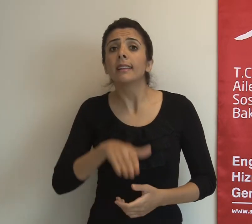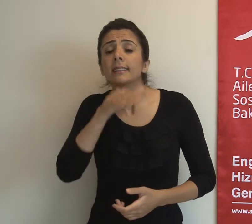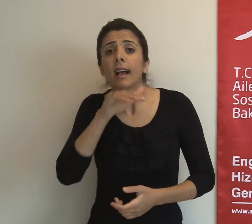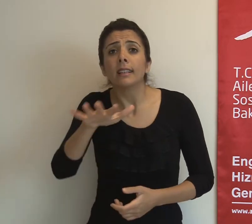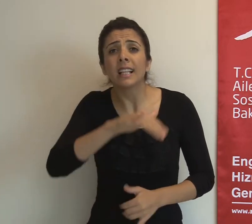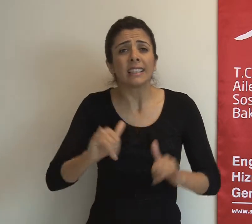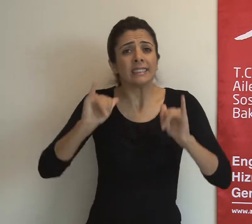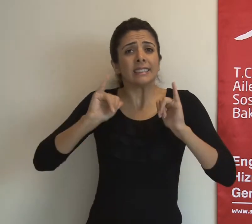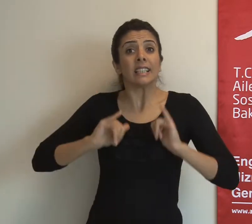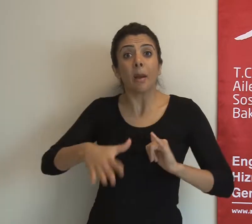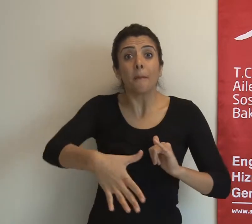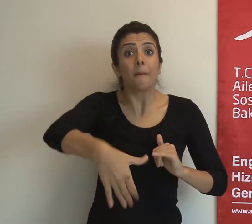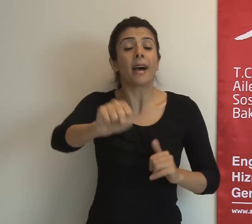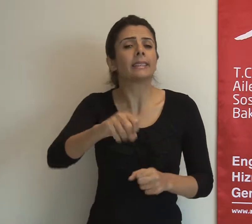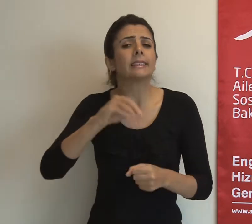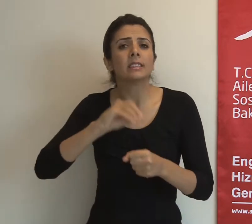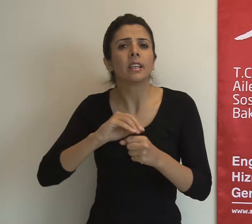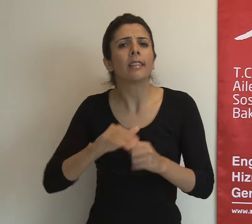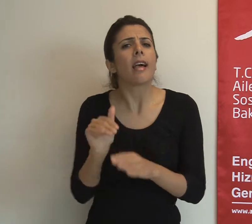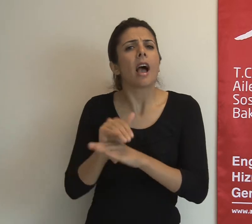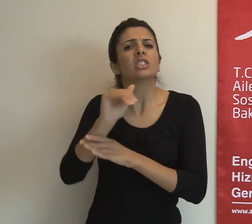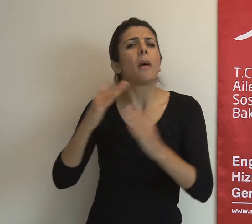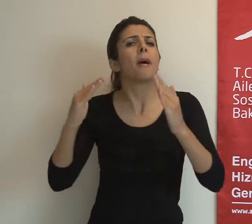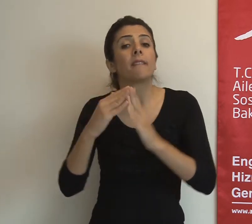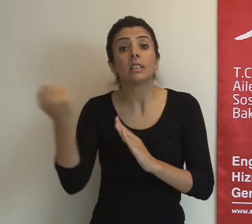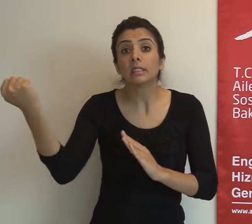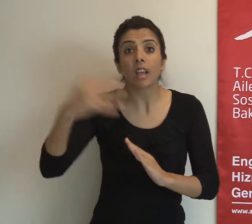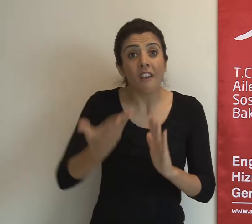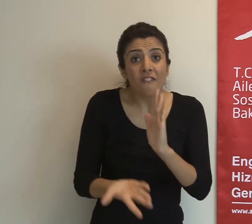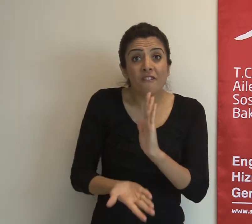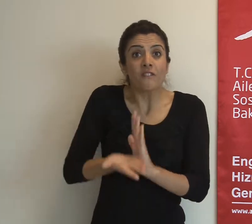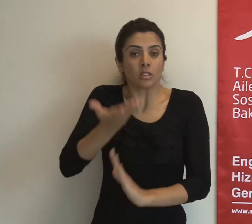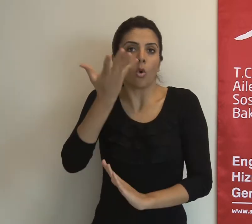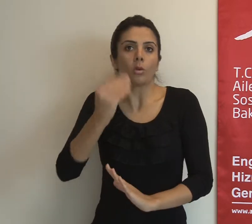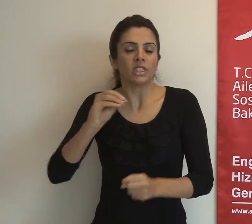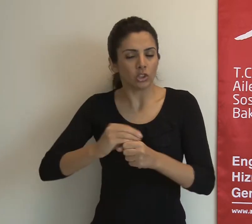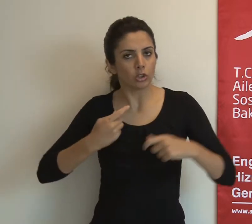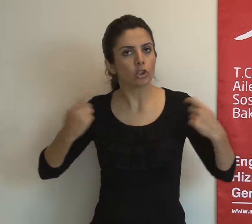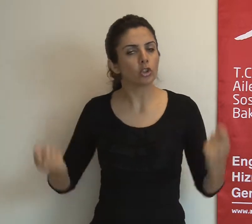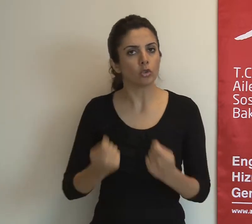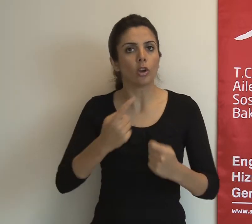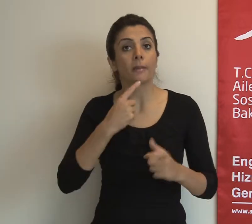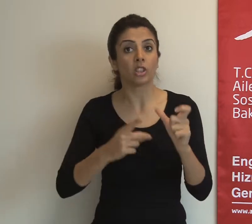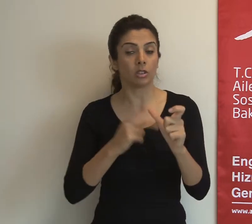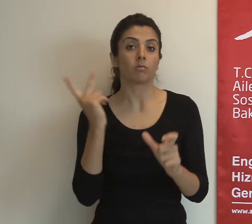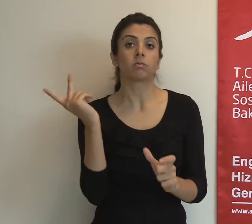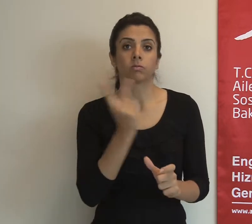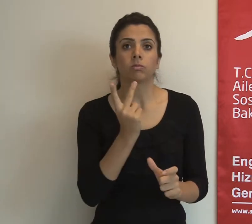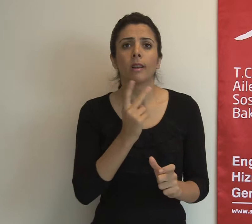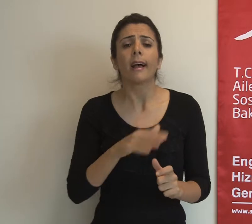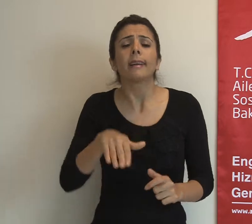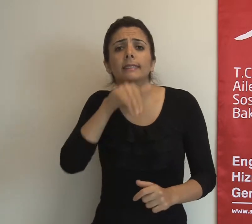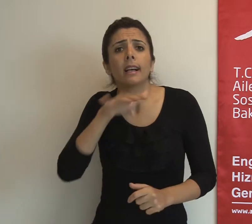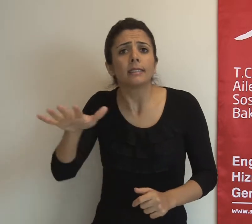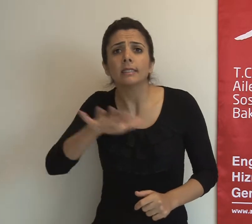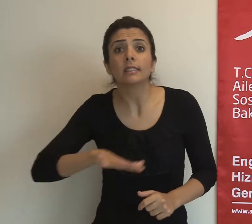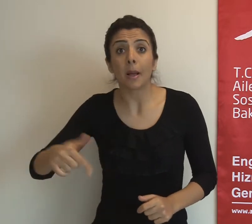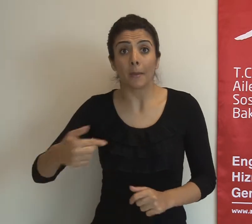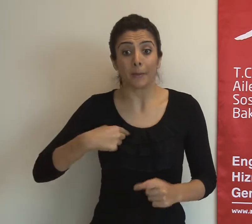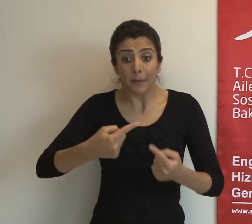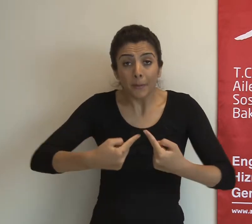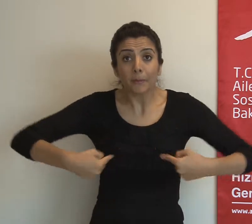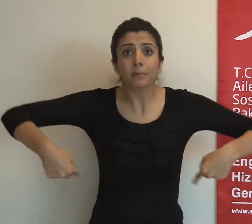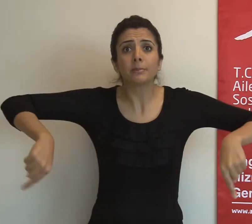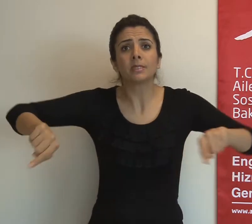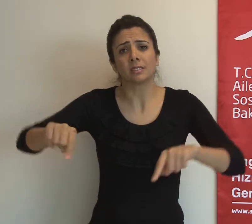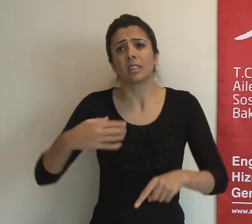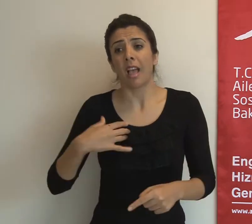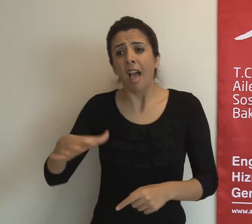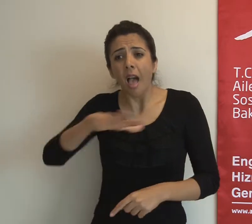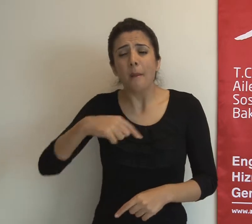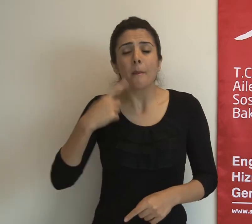Yaşlı yaşam merkezleri, yaşam evleri sayısını artıracaklarını belirten Şahin, "Yaşlılarımız bizim nimetimiz,